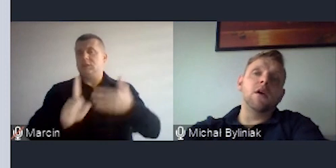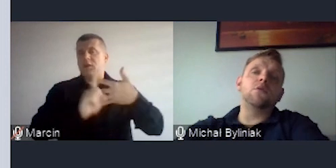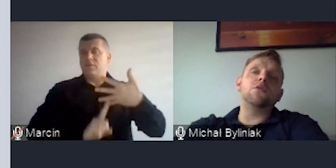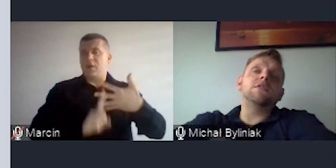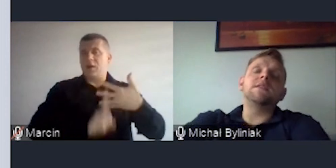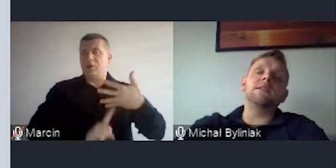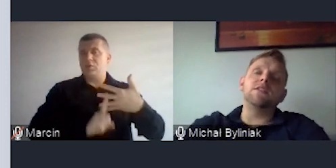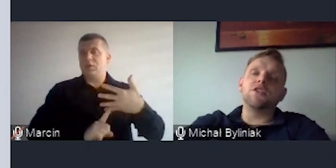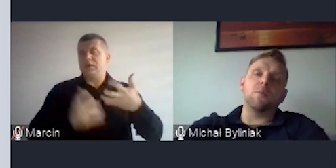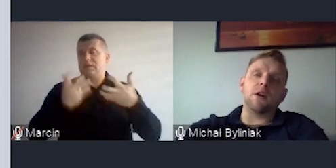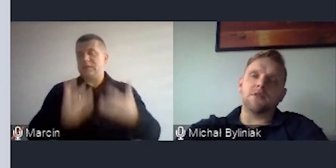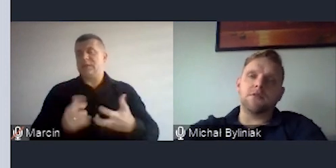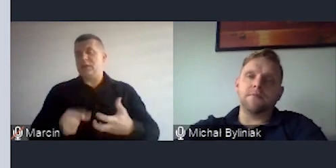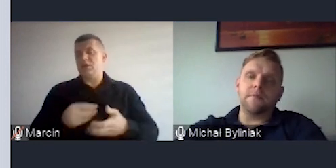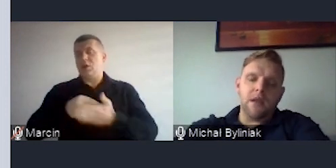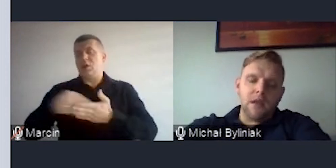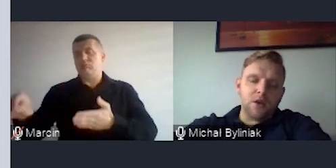którą chce z tej zaliczki opłacić,